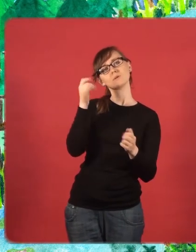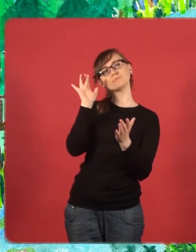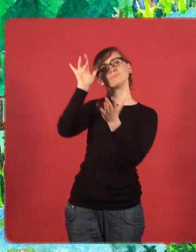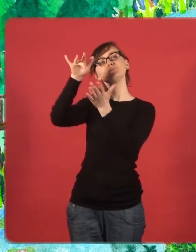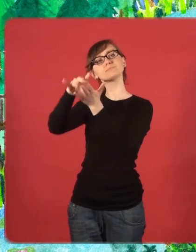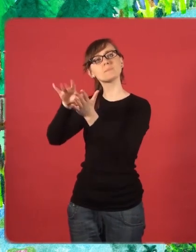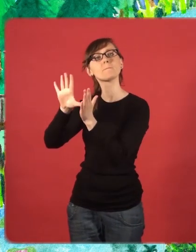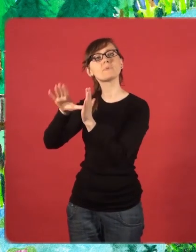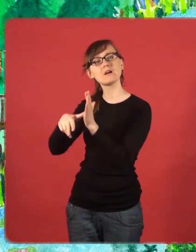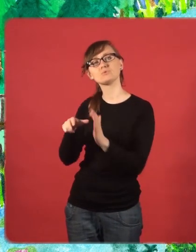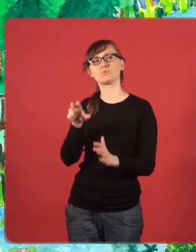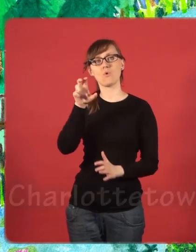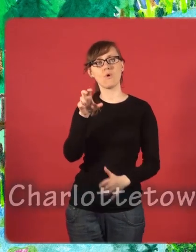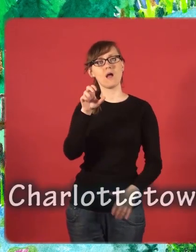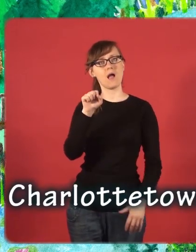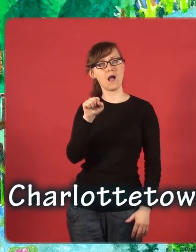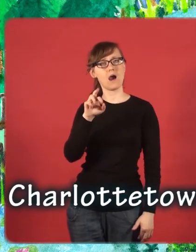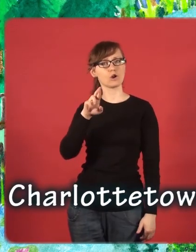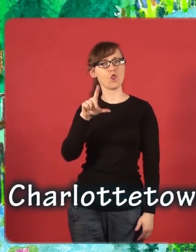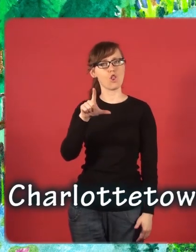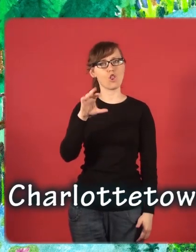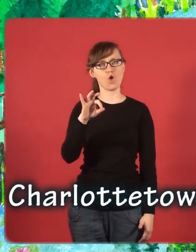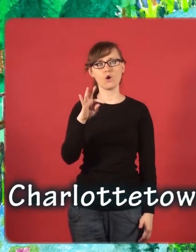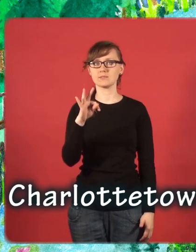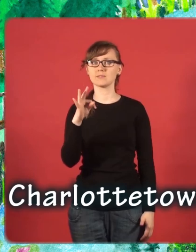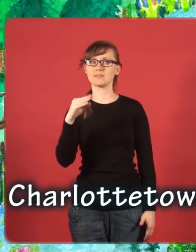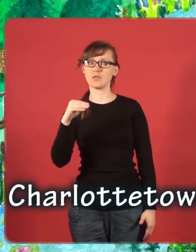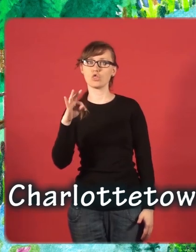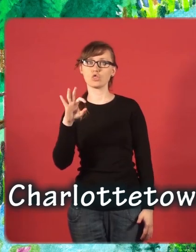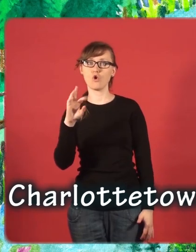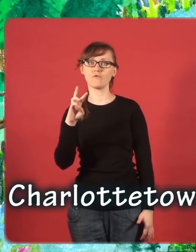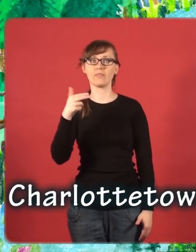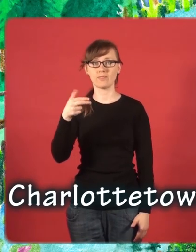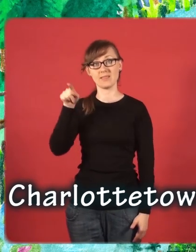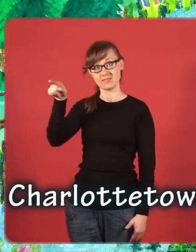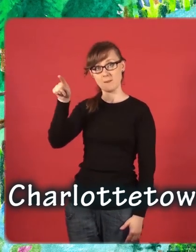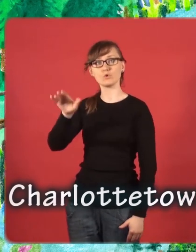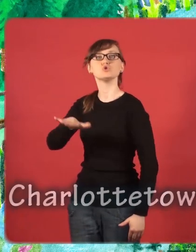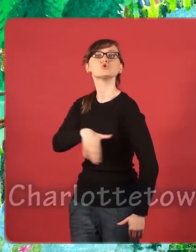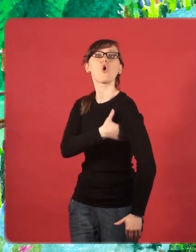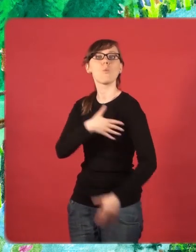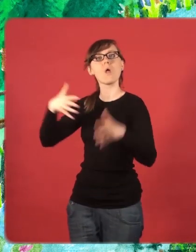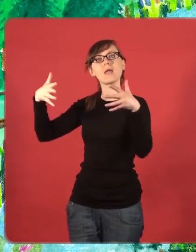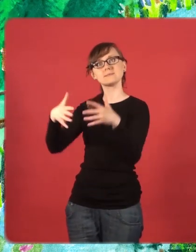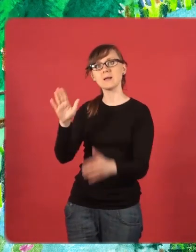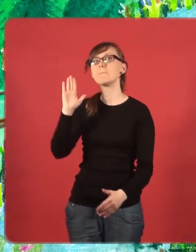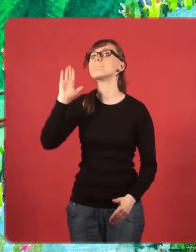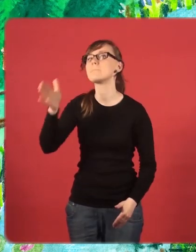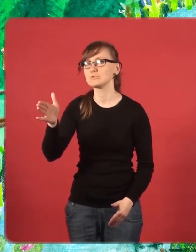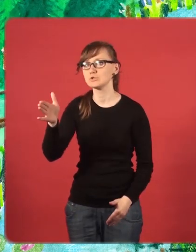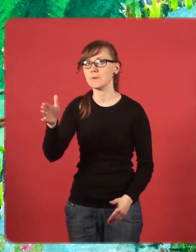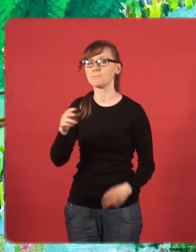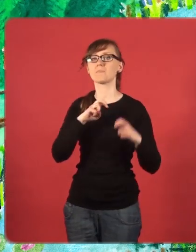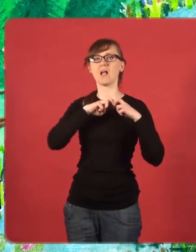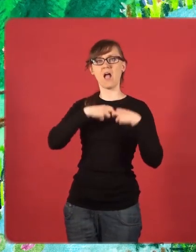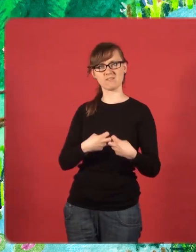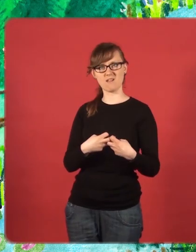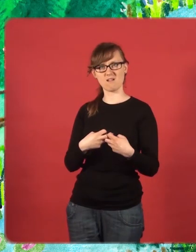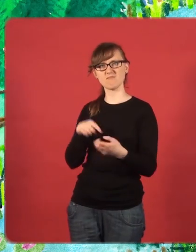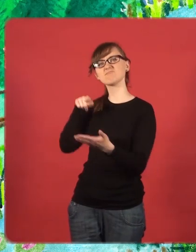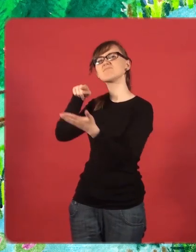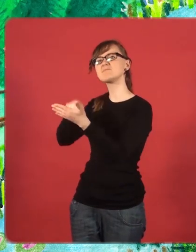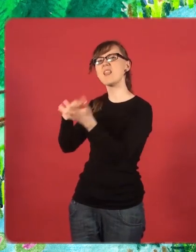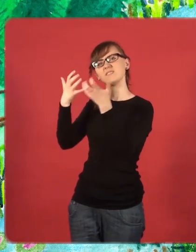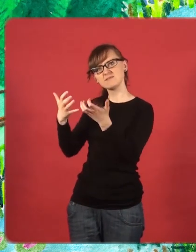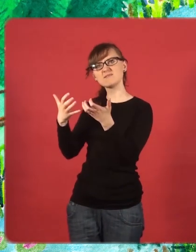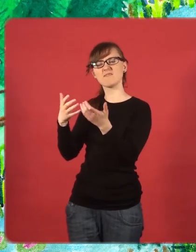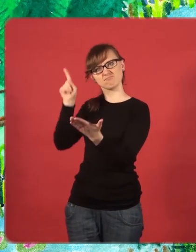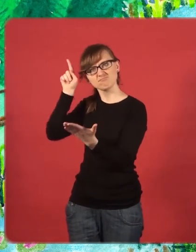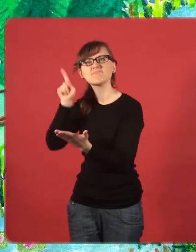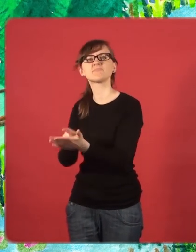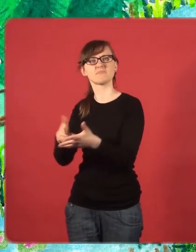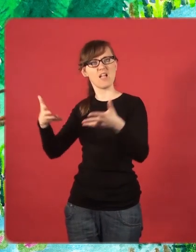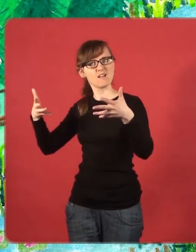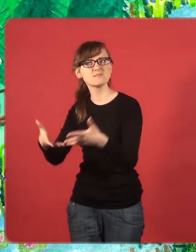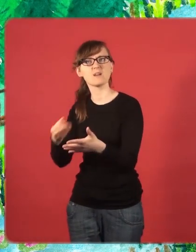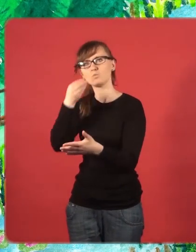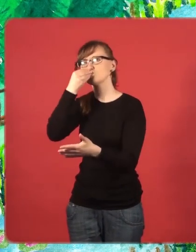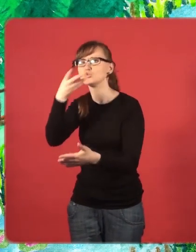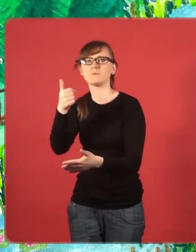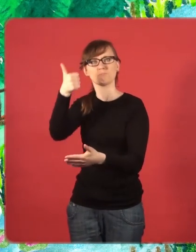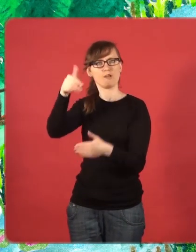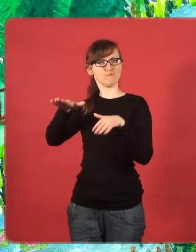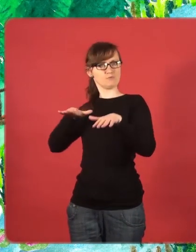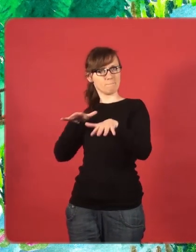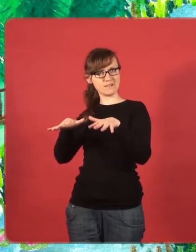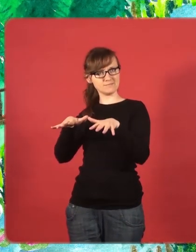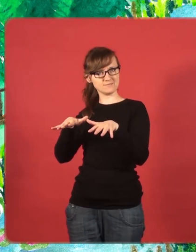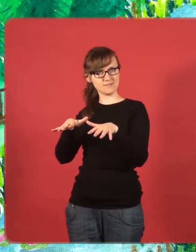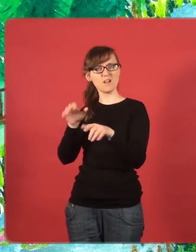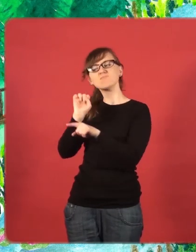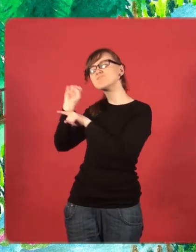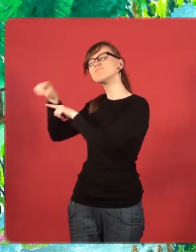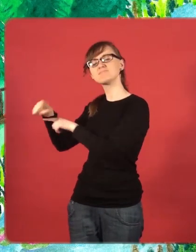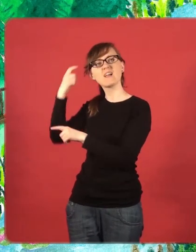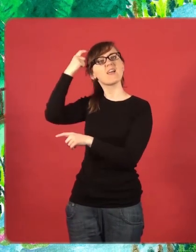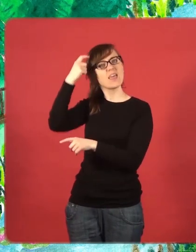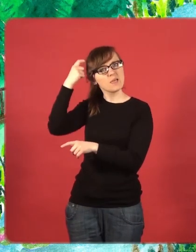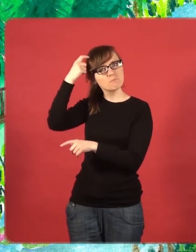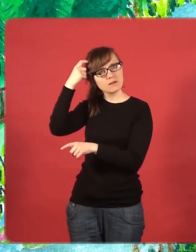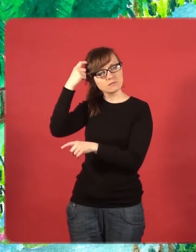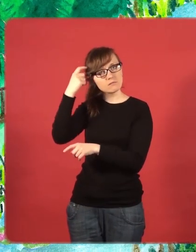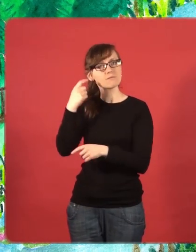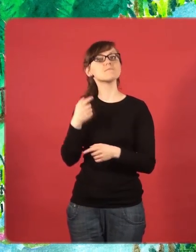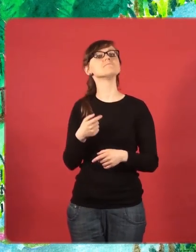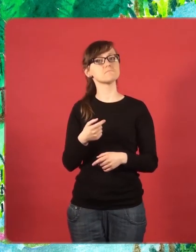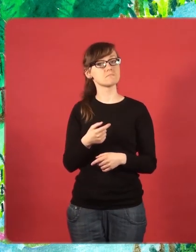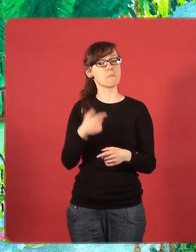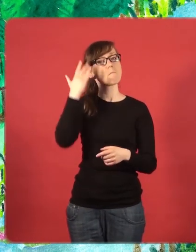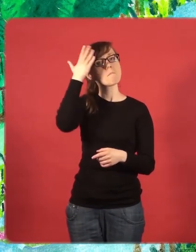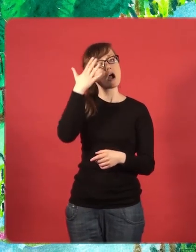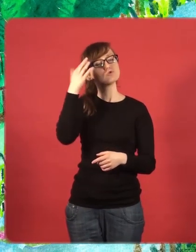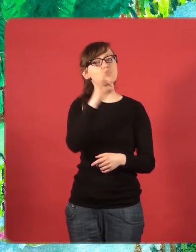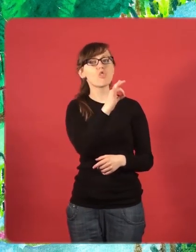Wyjechała do Charlottetown, gdzie tam pisała egzamin. Była przekonana, że poszło jej bardzo dobrze. Za główny cel postawiła sobie pokonanie Gilberta.